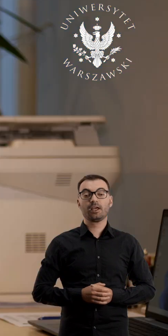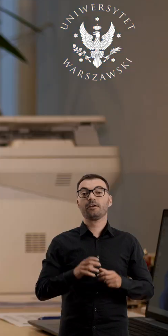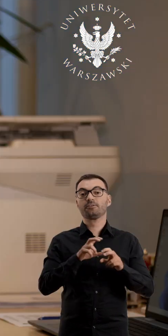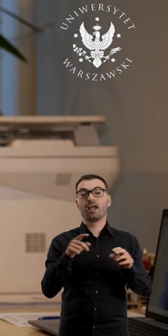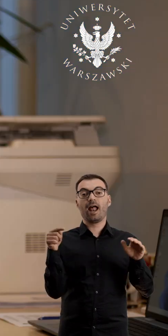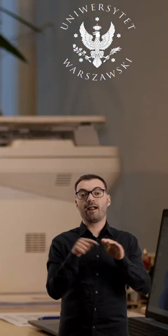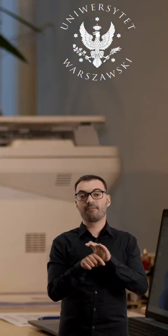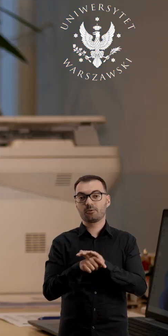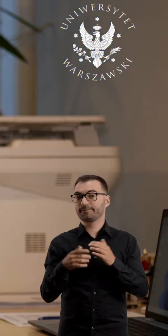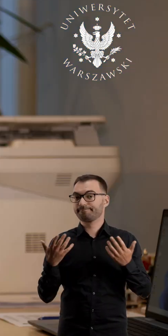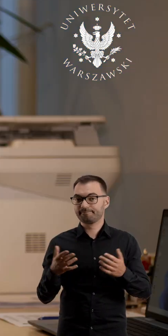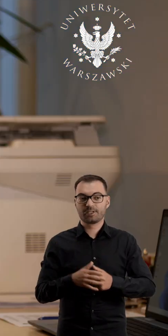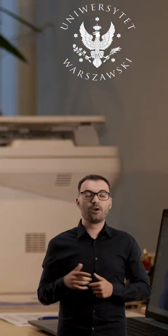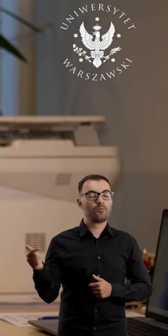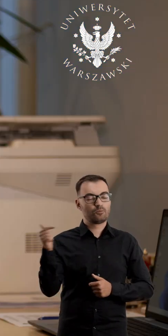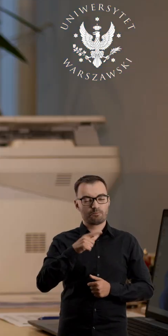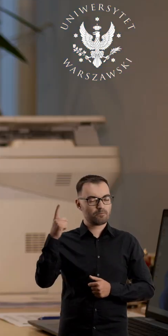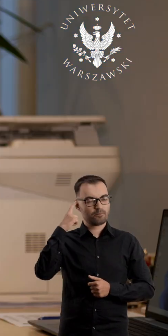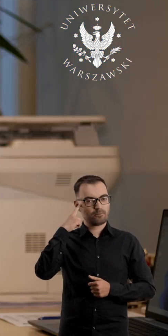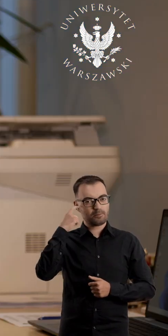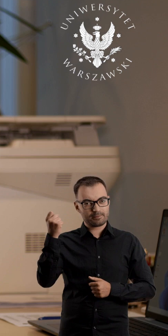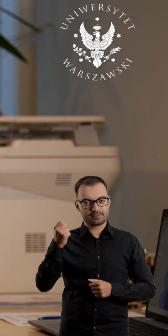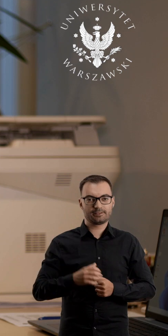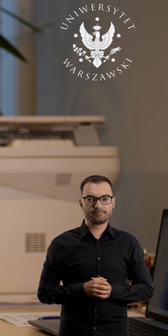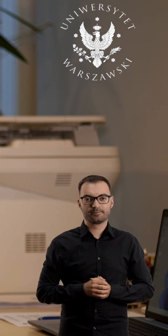Przy ewakuacji przede wszystkim musimy pamiętać o tym,